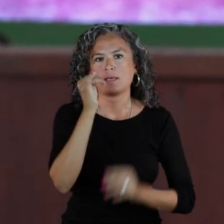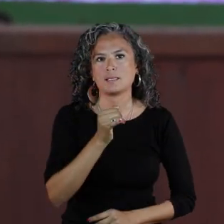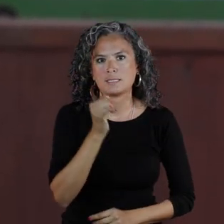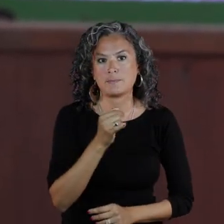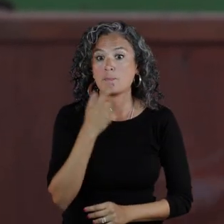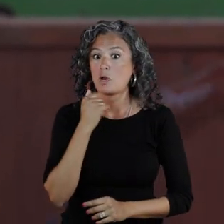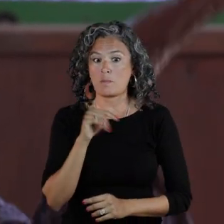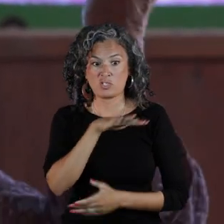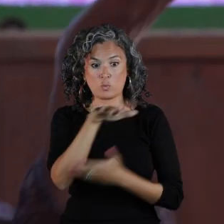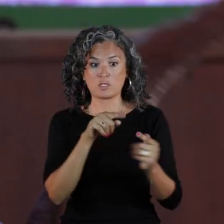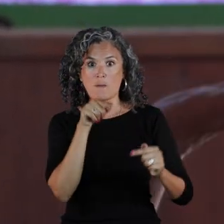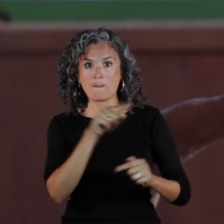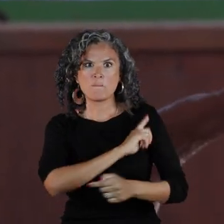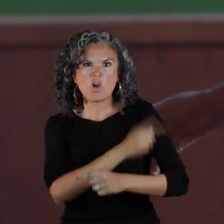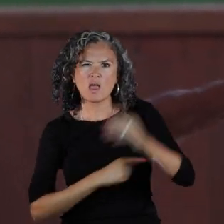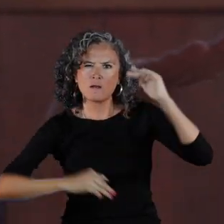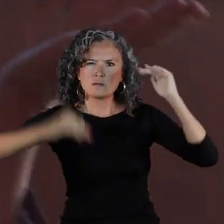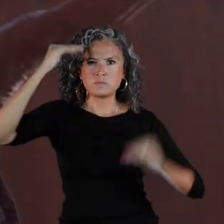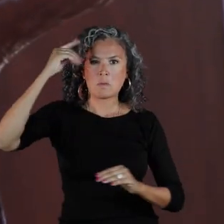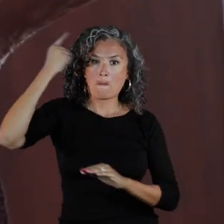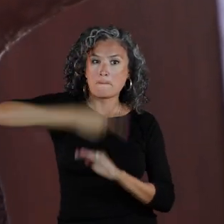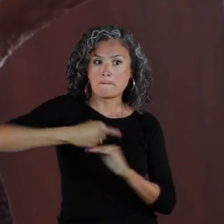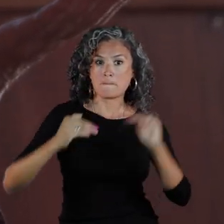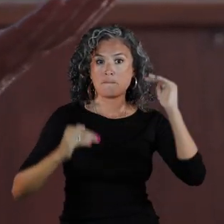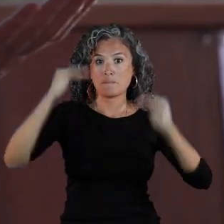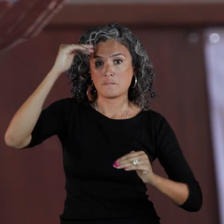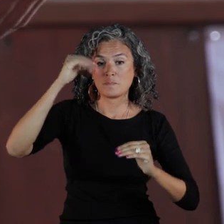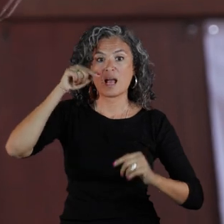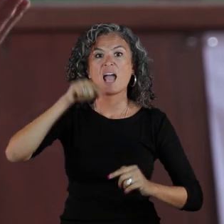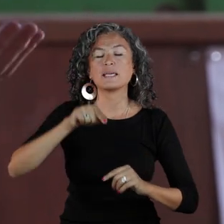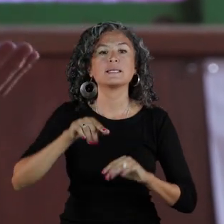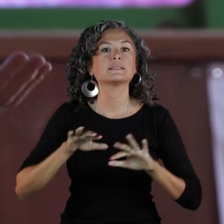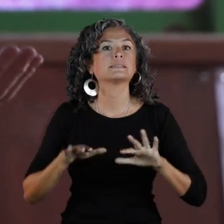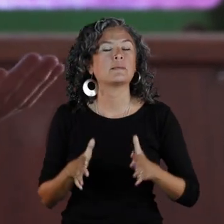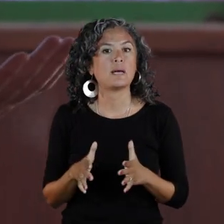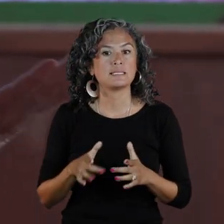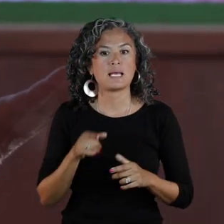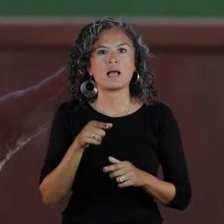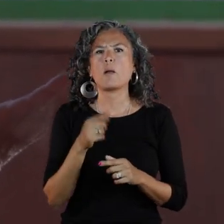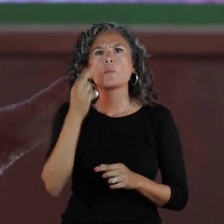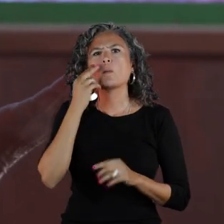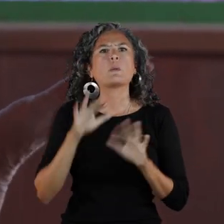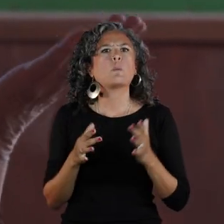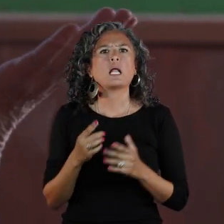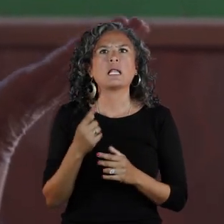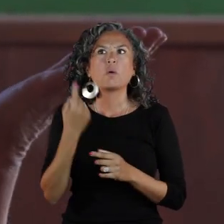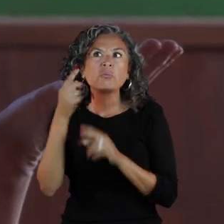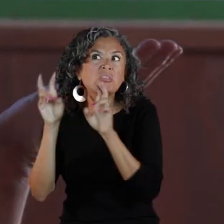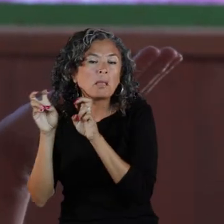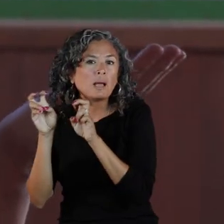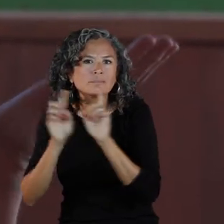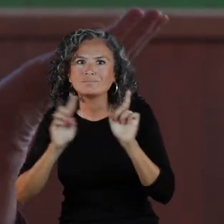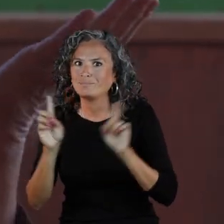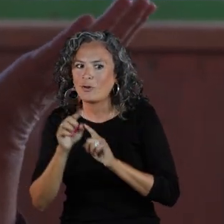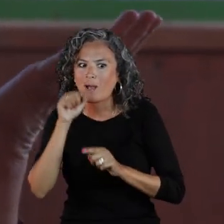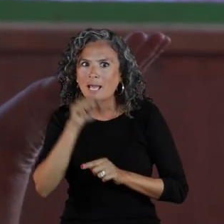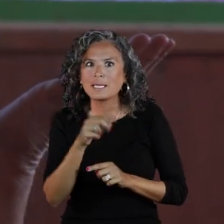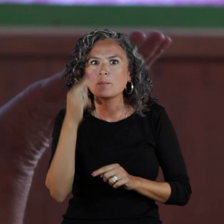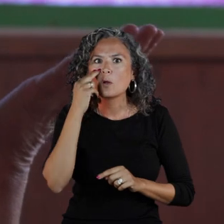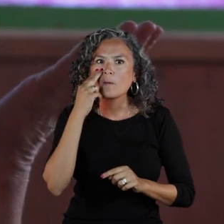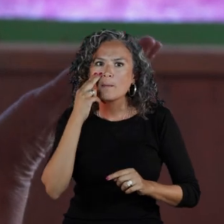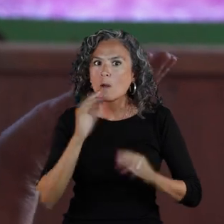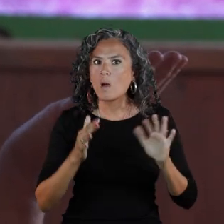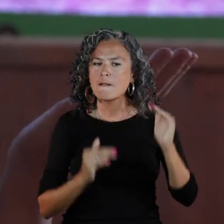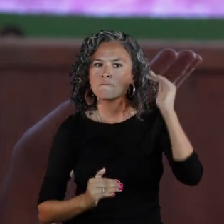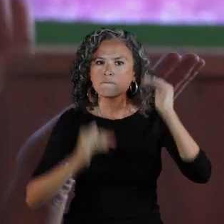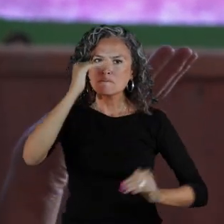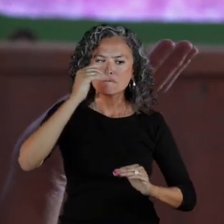Cuando hay una situación de asimetría de poder, el desafío no es el tema, es el poder